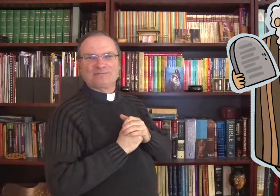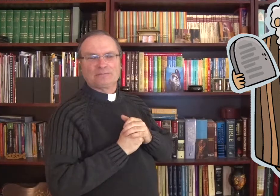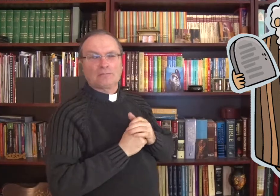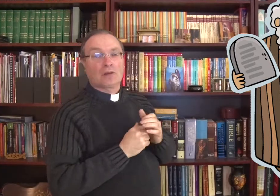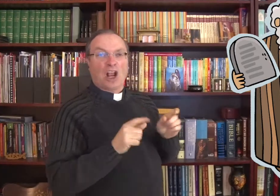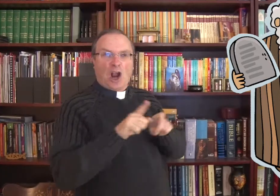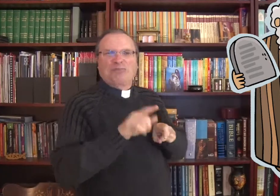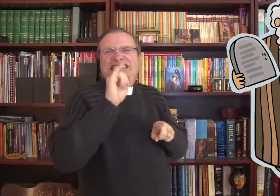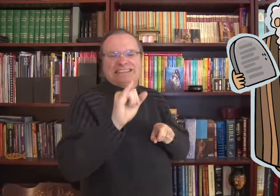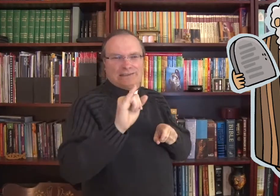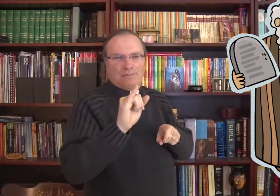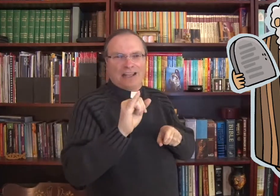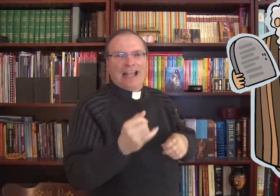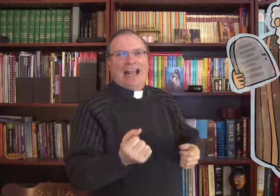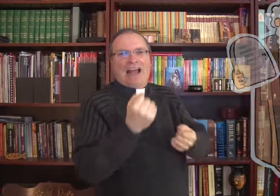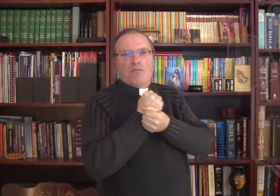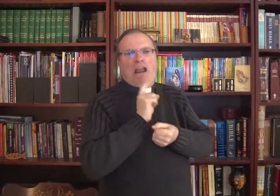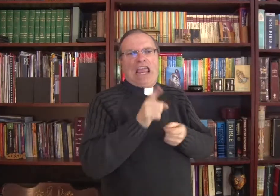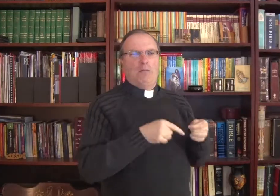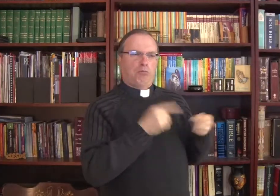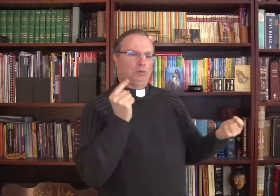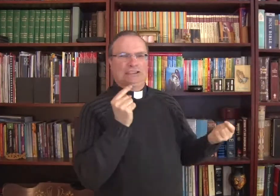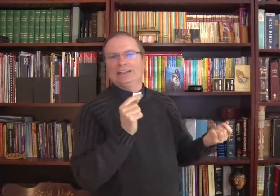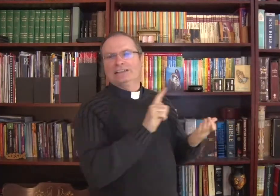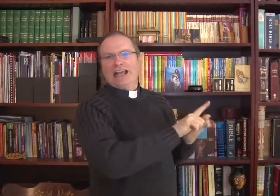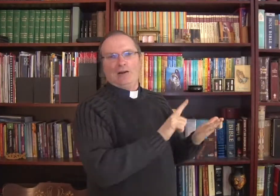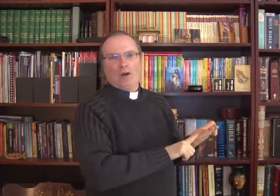Comme si l’amour est l’opposé de la loi.